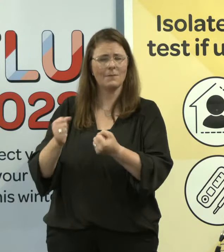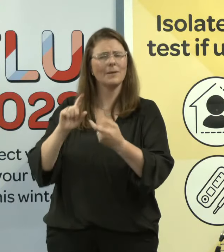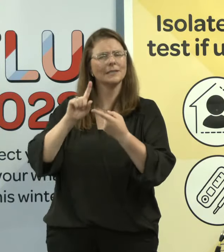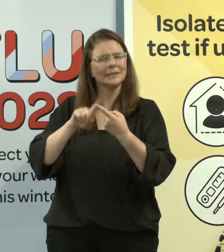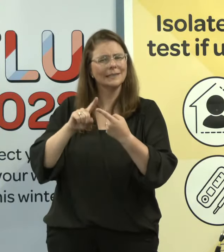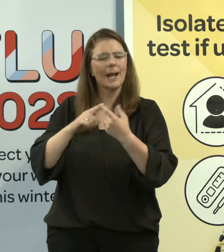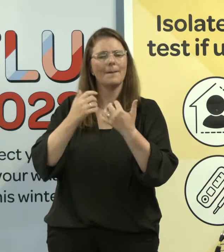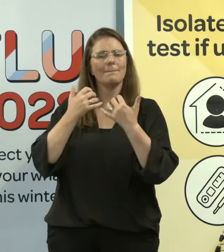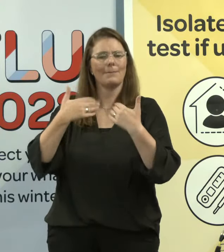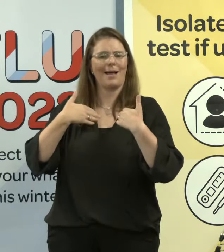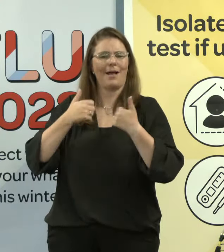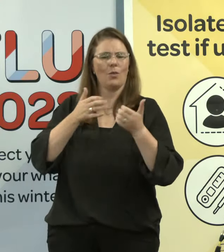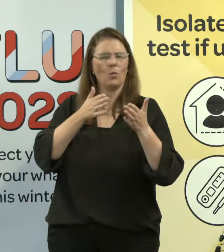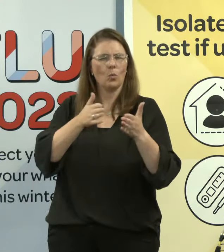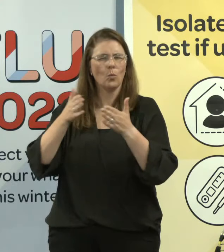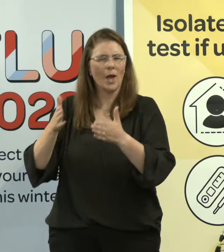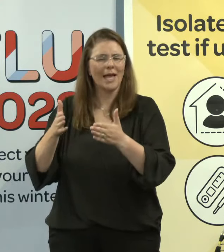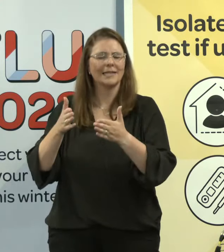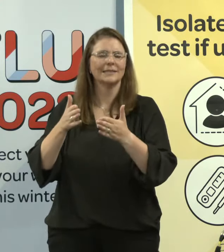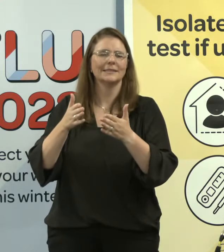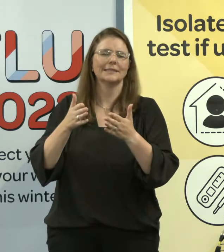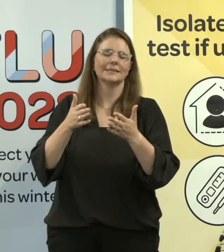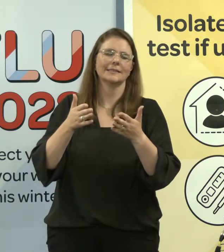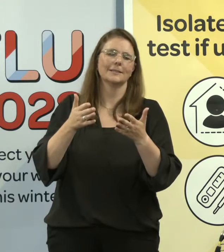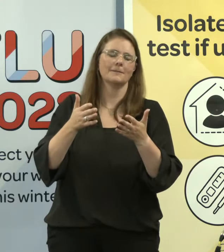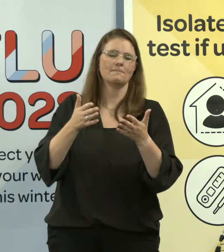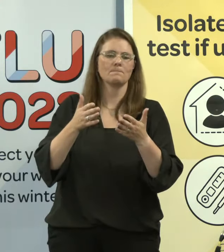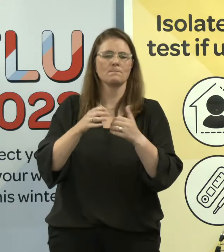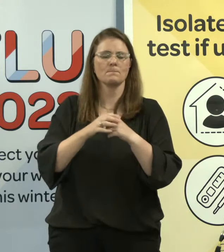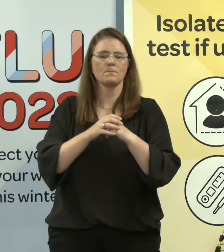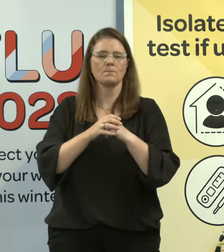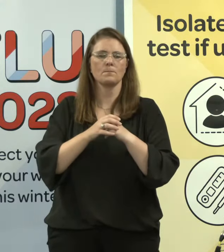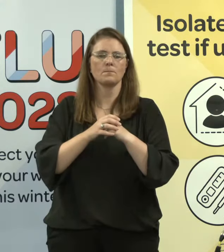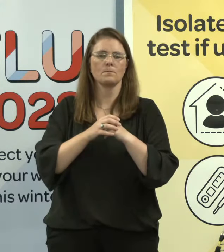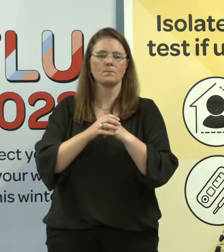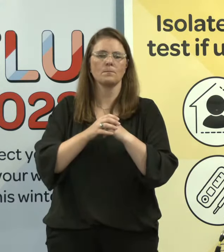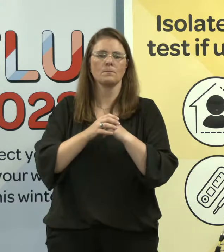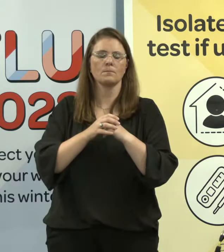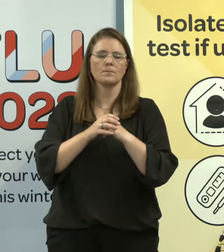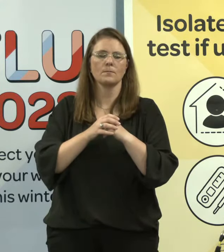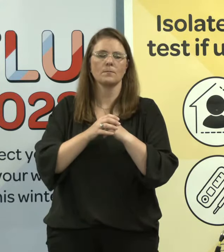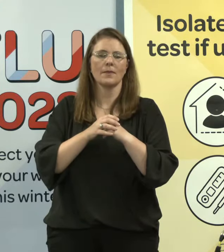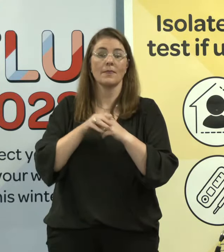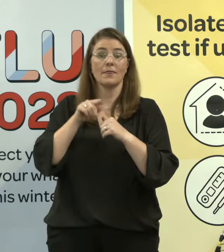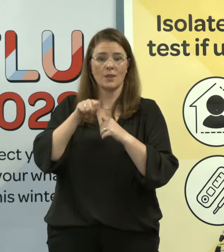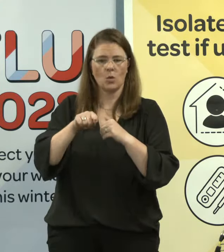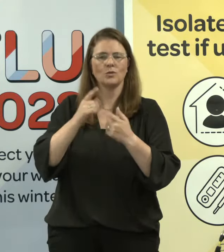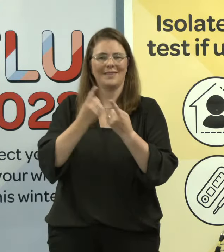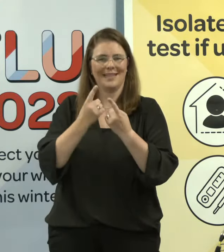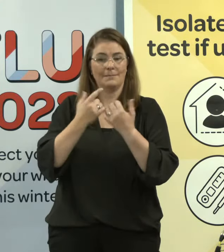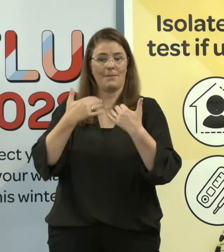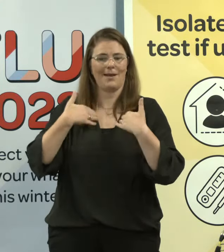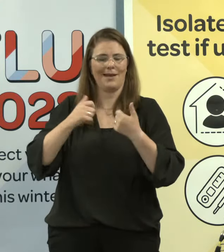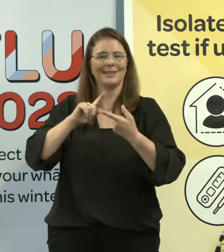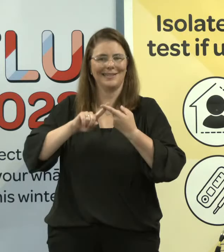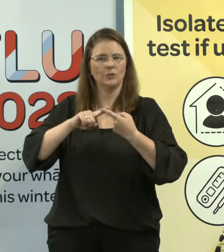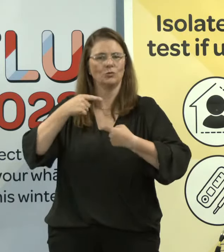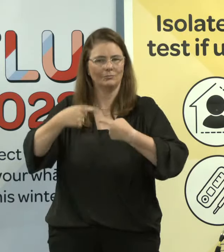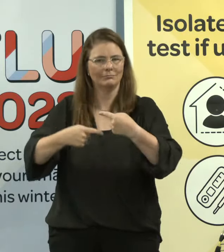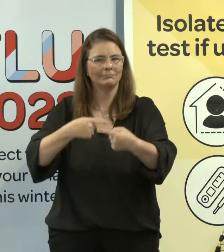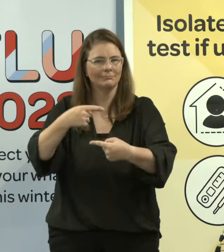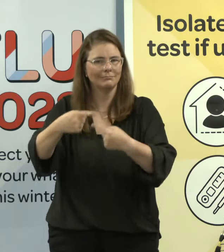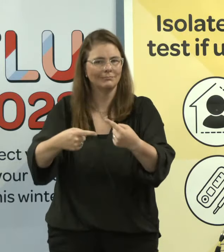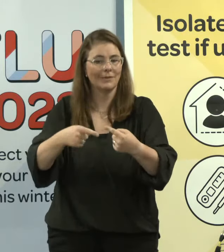ahakoa he aha te anga, kei reira